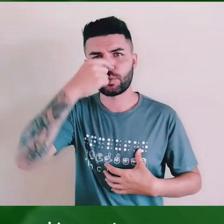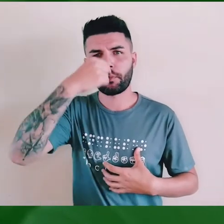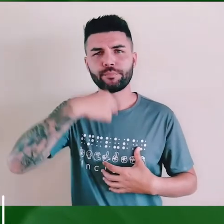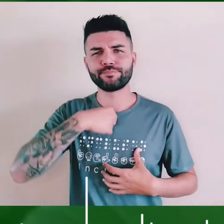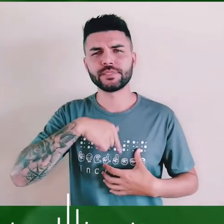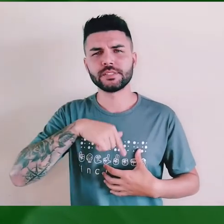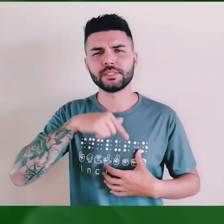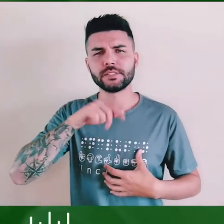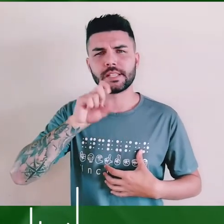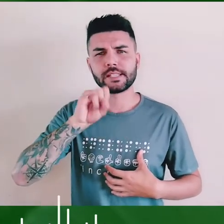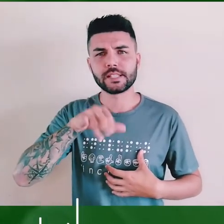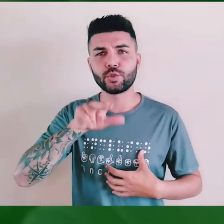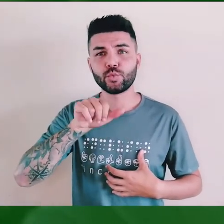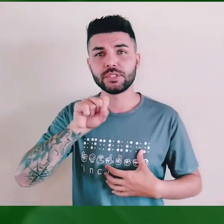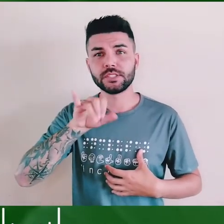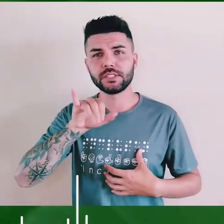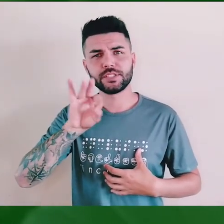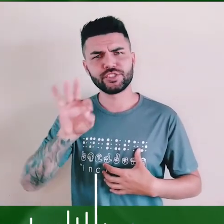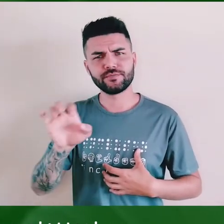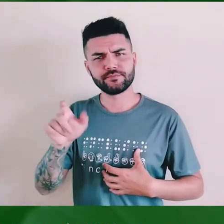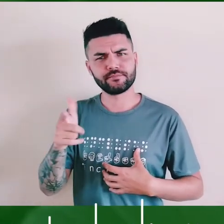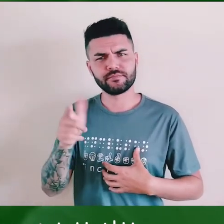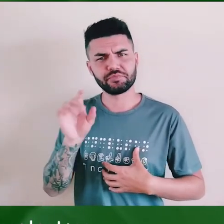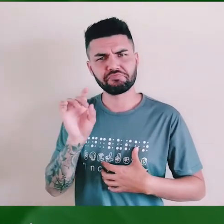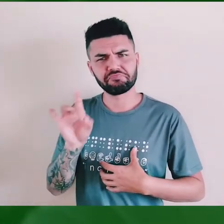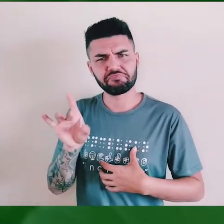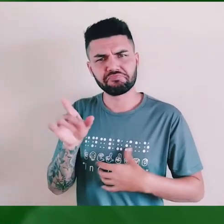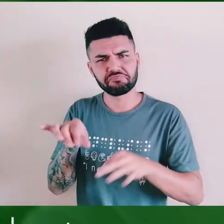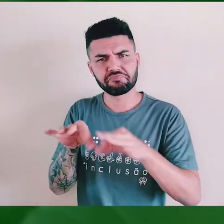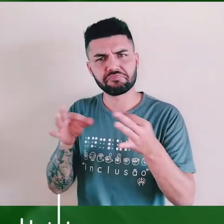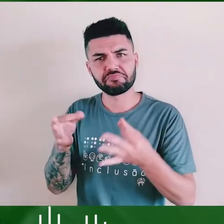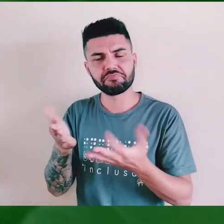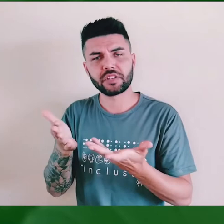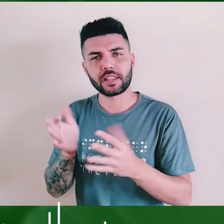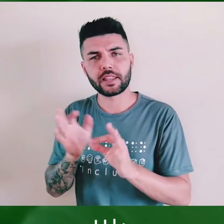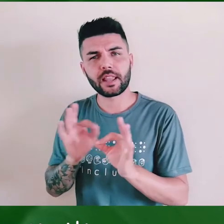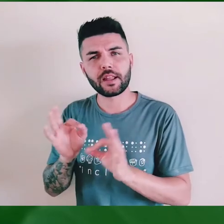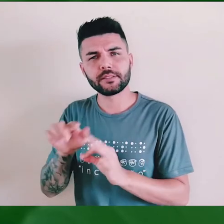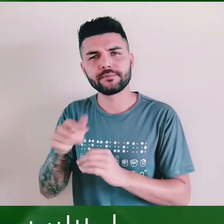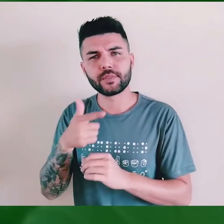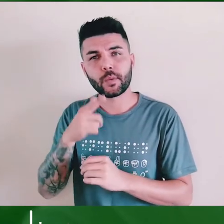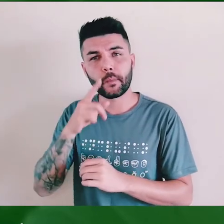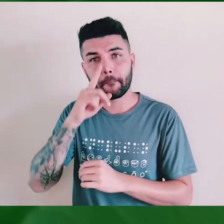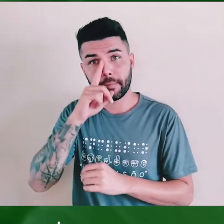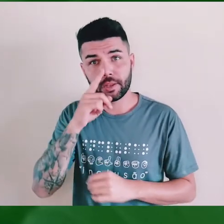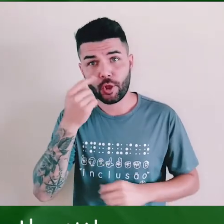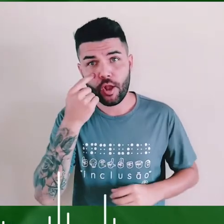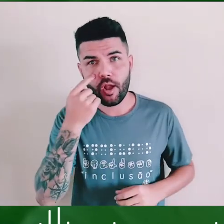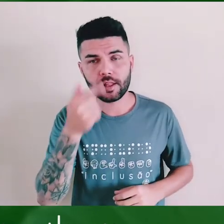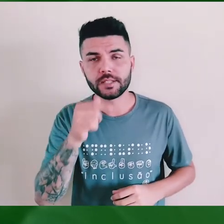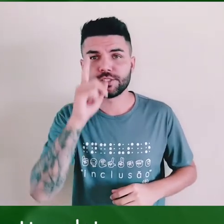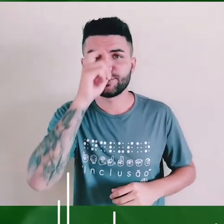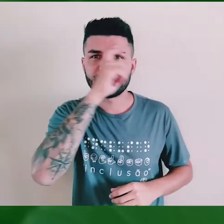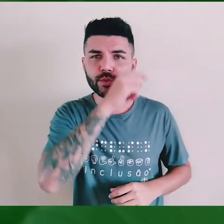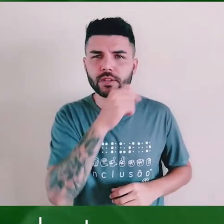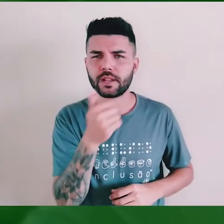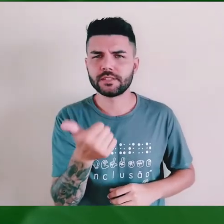demais. E esse é o perigo né, essa é a dificuldade, ele não se mostra, você não